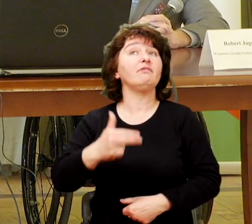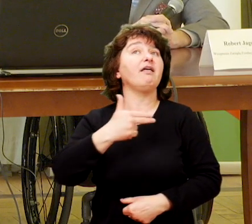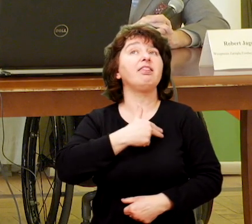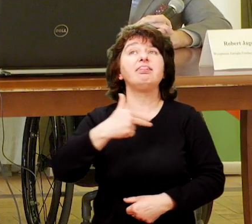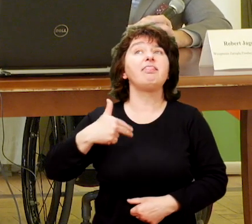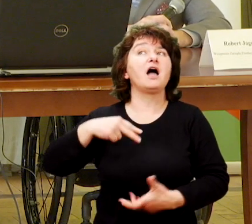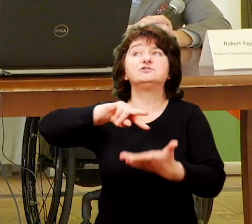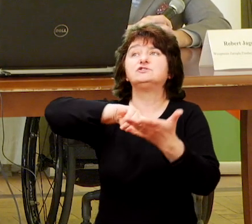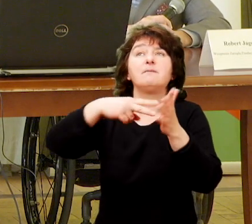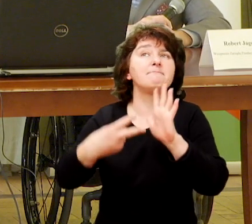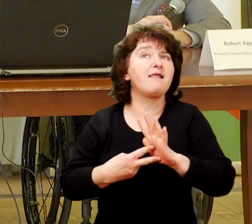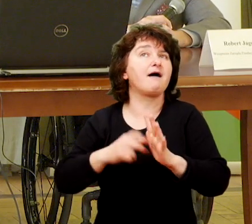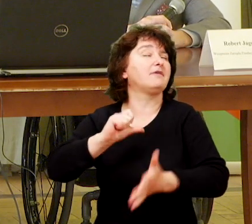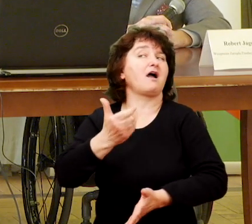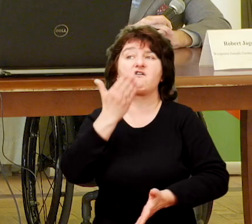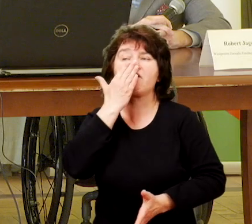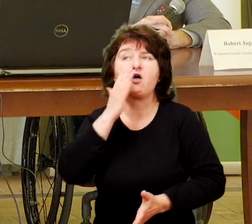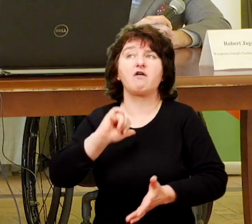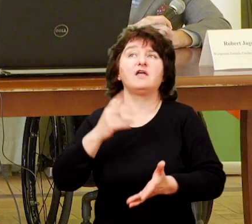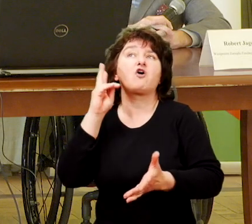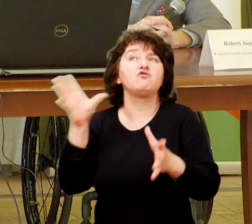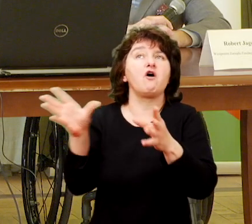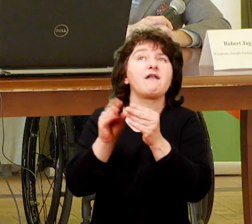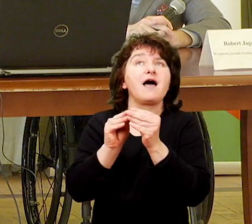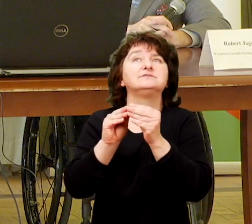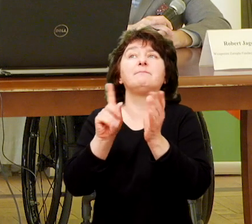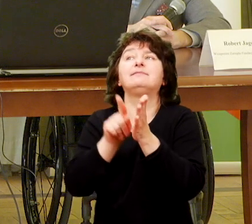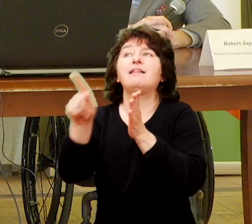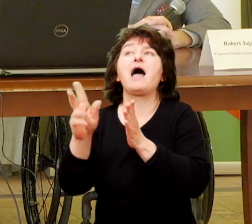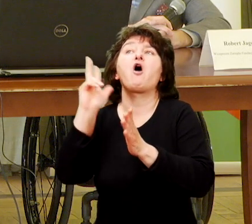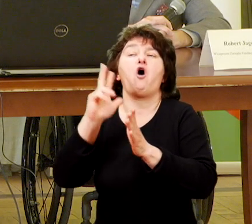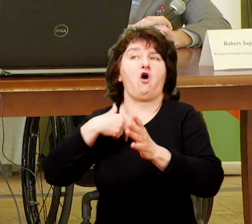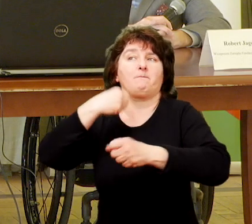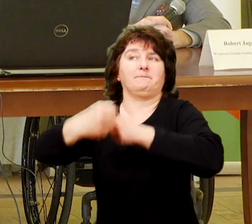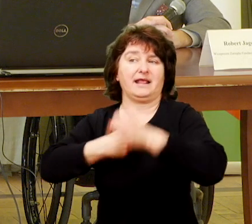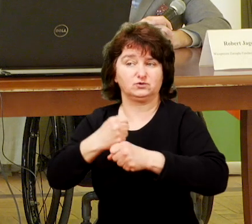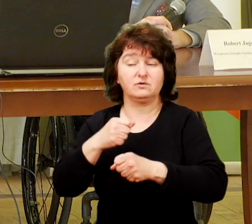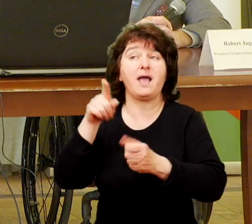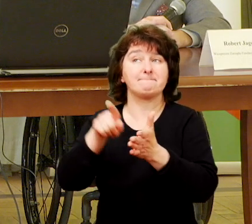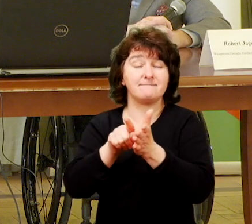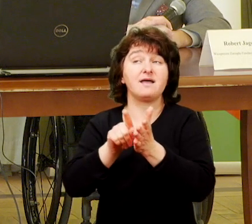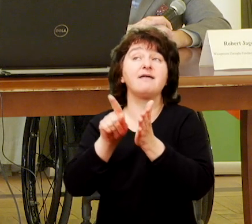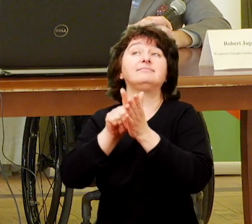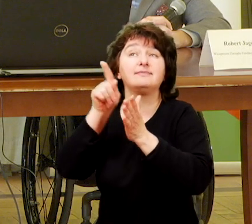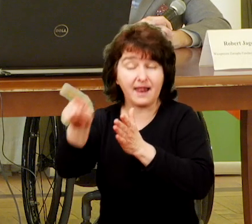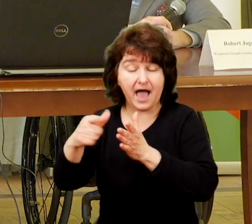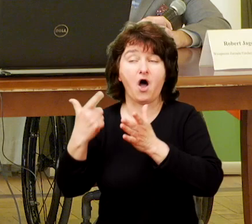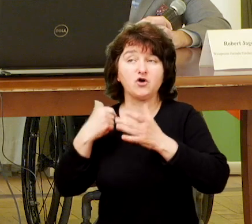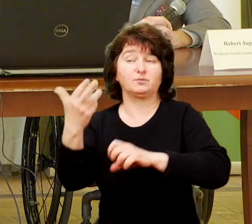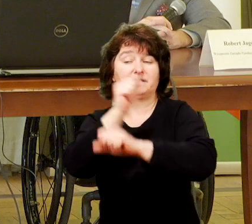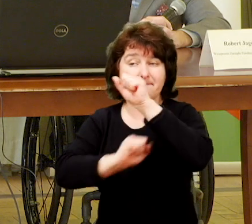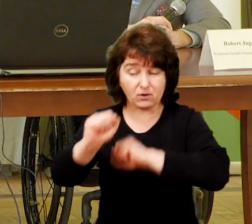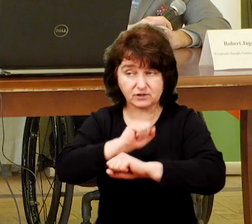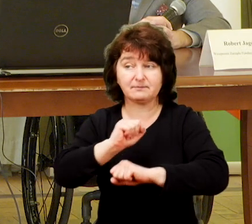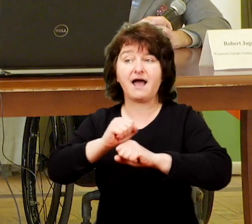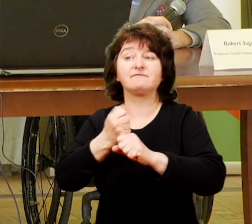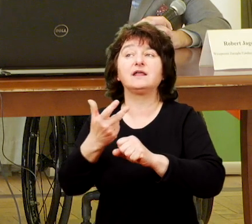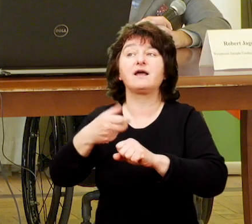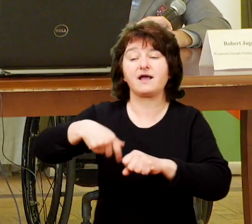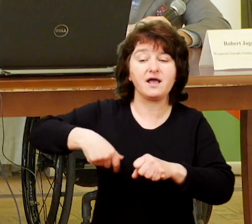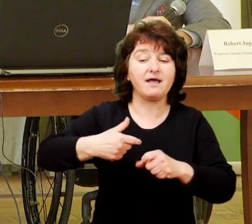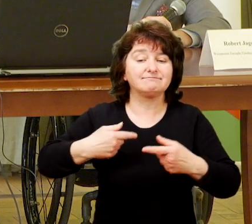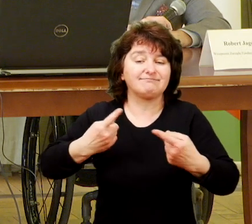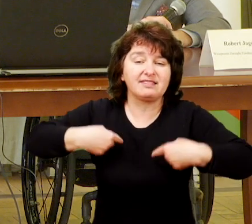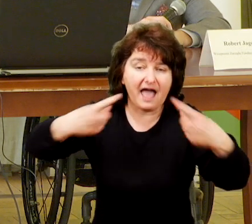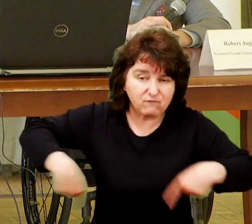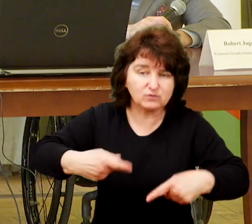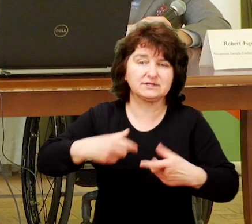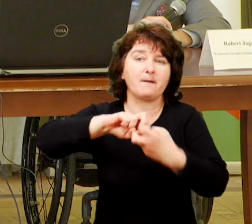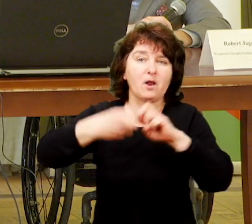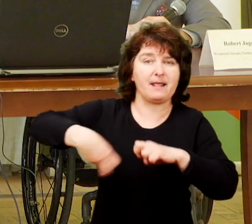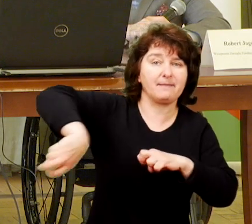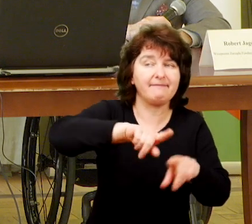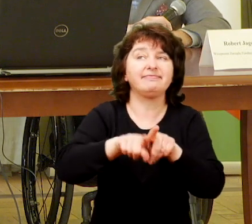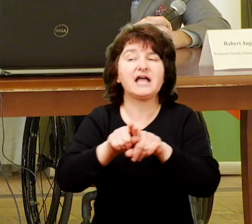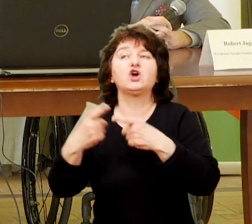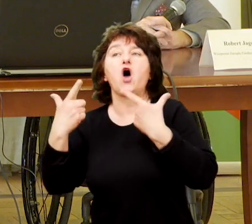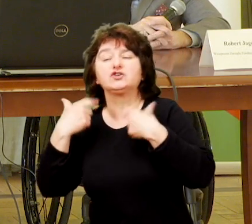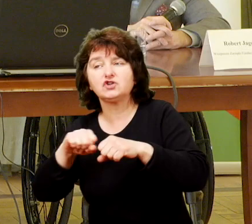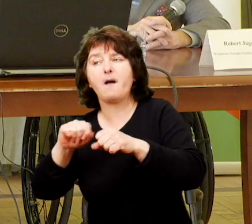Jeżeli chodzi o naszą misję i o to z kim współpracujemy, kto jest naszym beneficjentem, to są to głównie osoby z niepełnosprawnością narządu ruchu i osoby przewlekle chore.